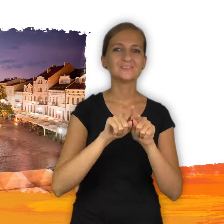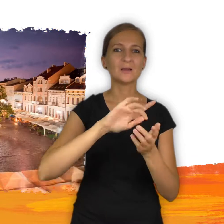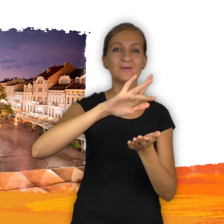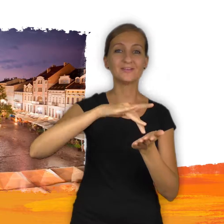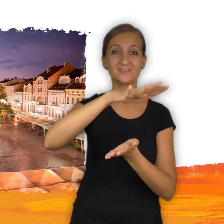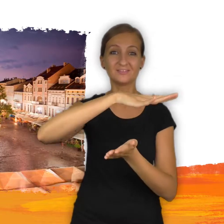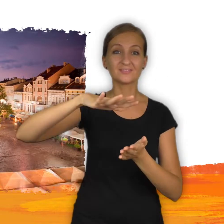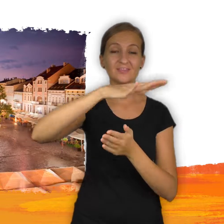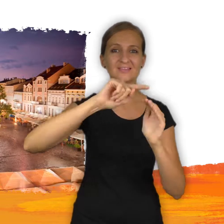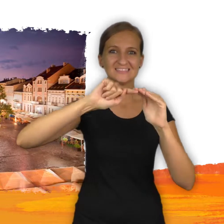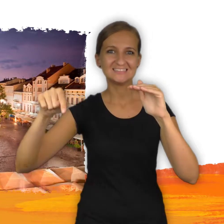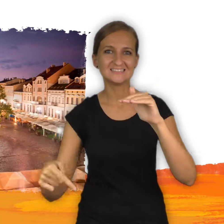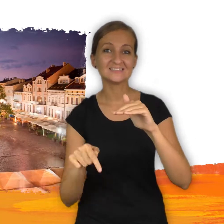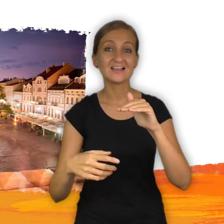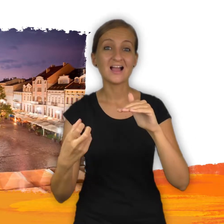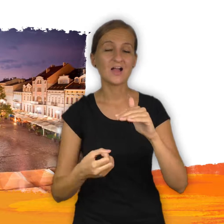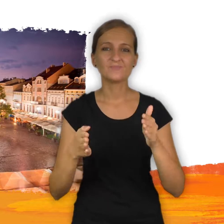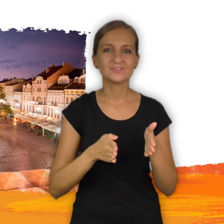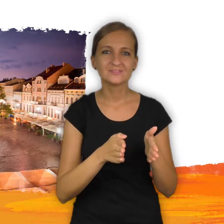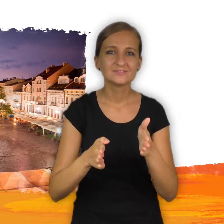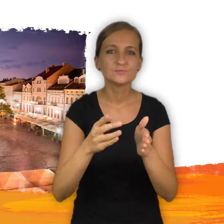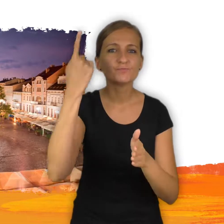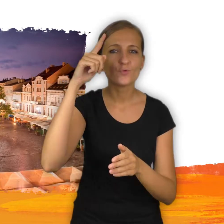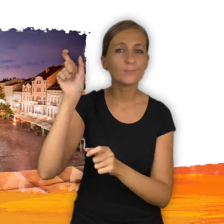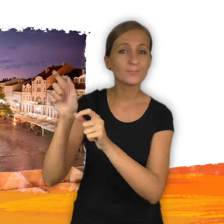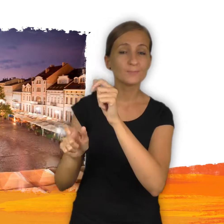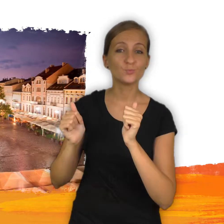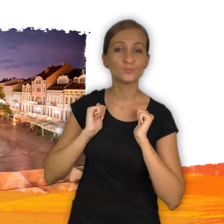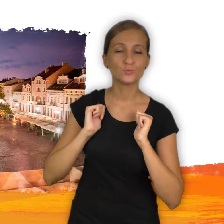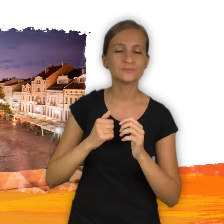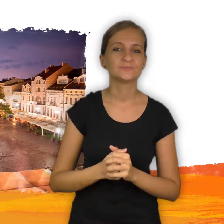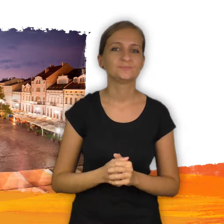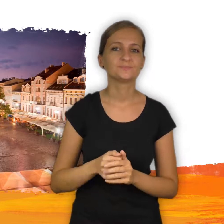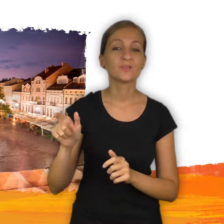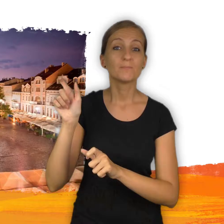Pod płytą rynku znajduje się podziemna trasa turystyczna,